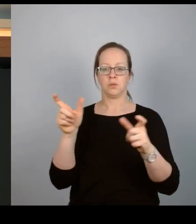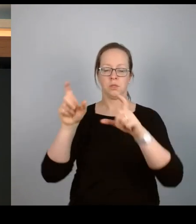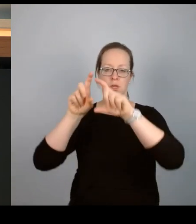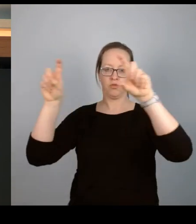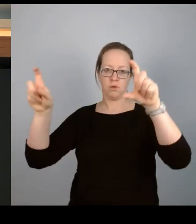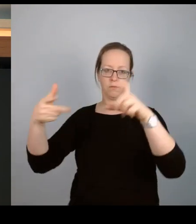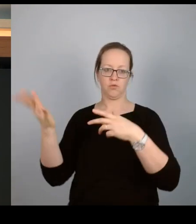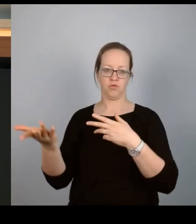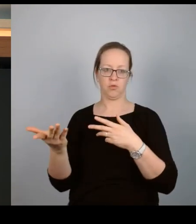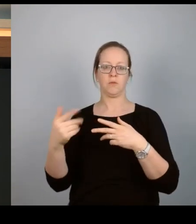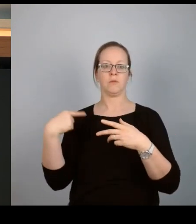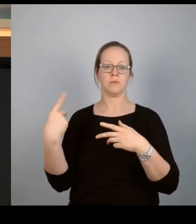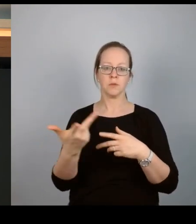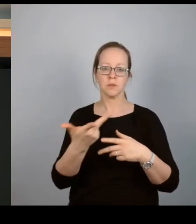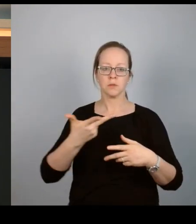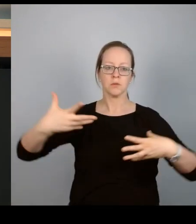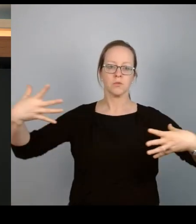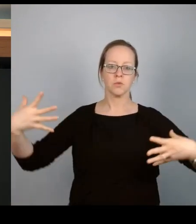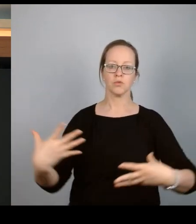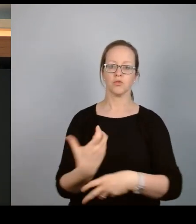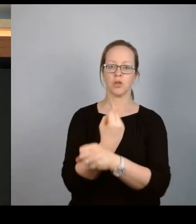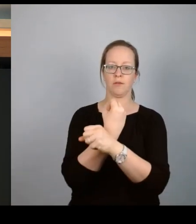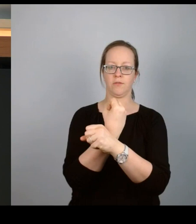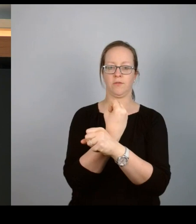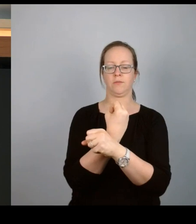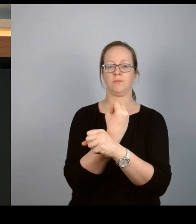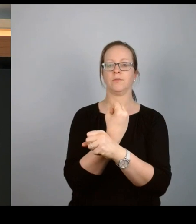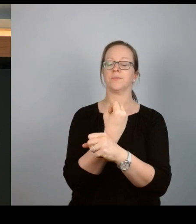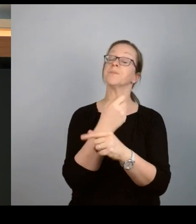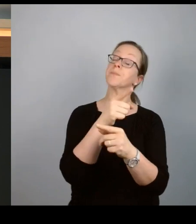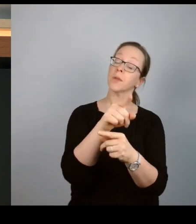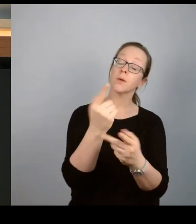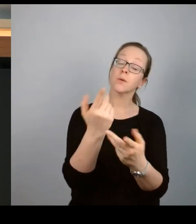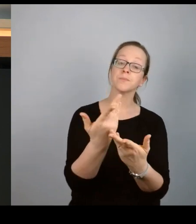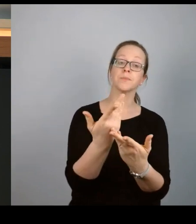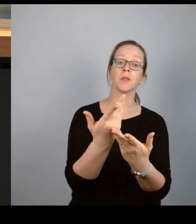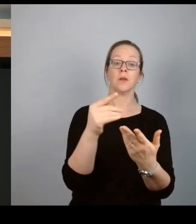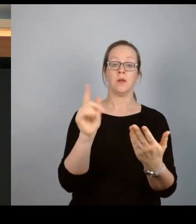Sehr geehrte Damen und Herren, ich freue mich auf die Beratungen im Ausschuss.